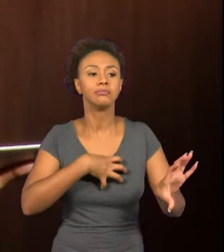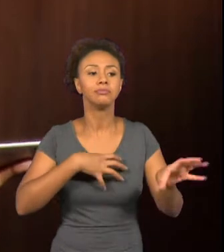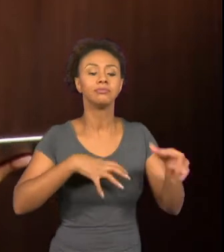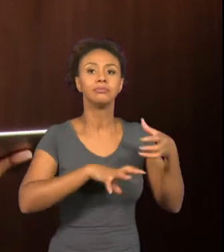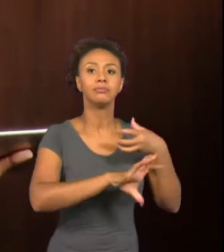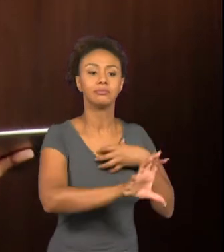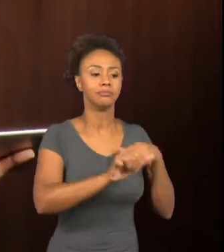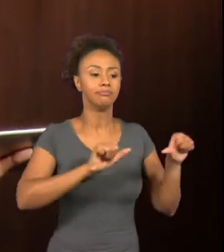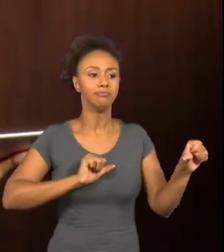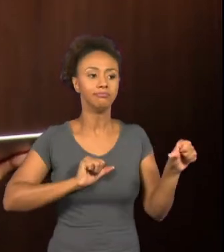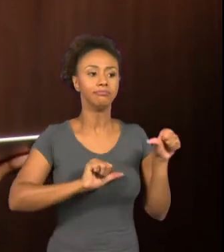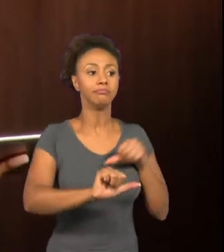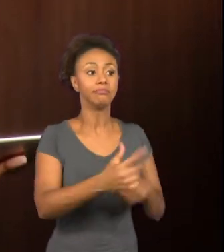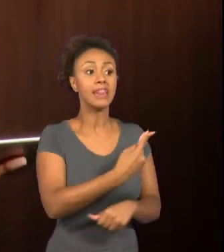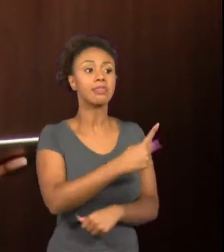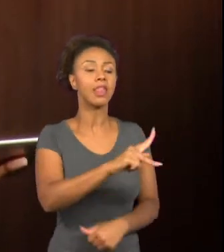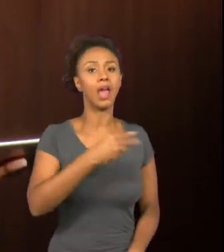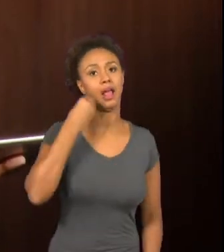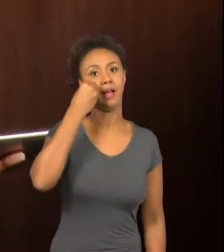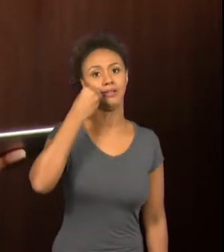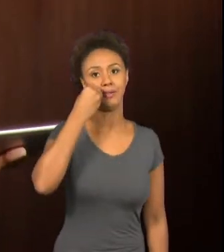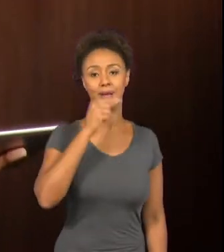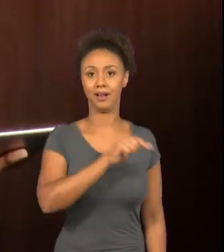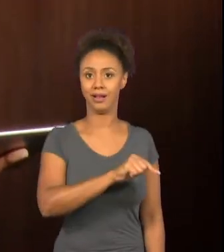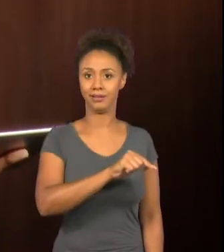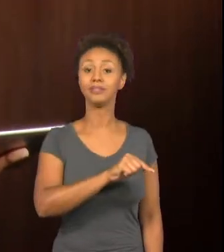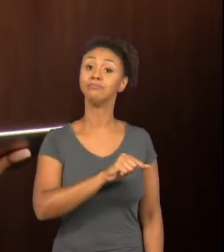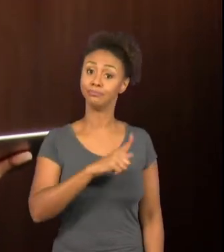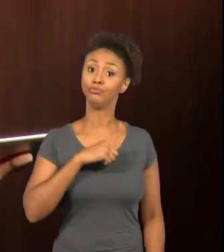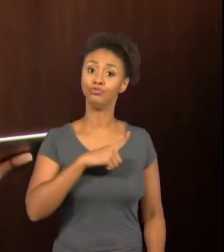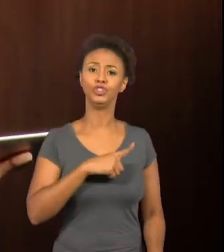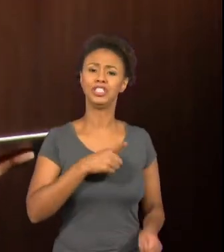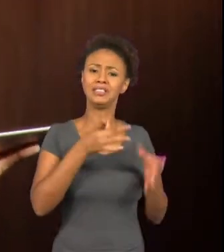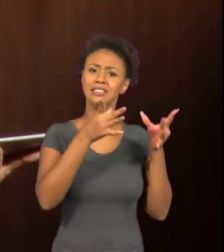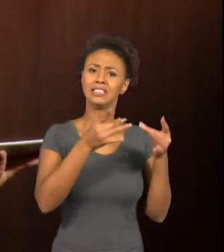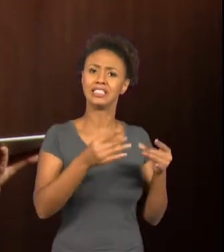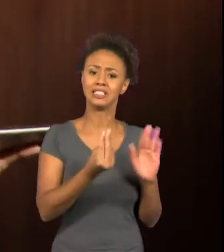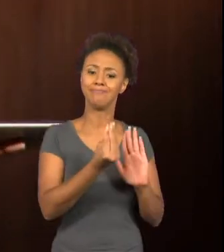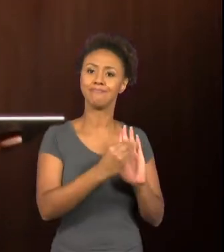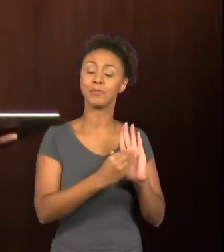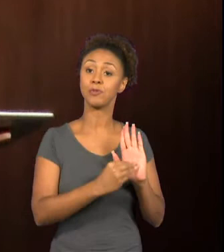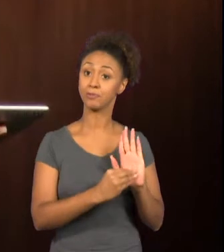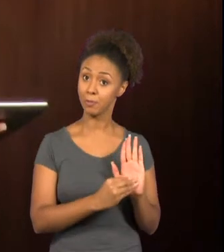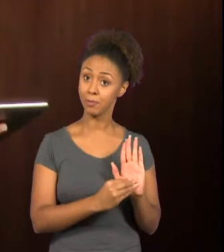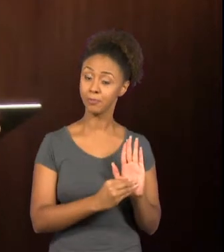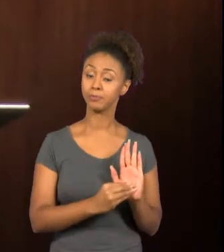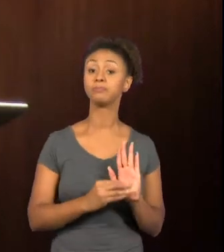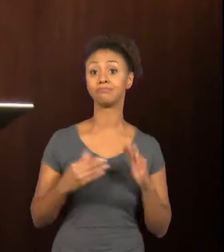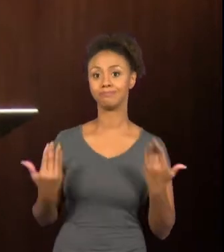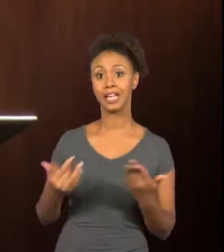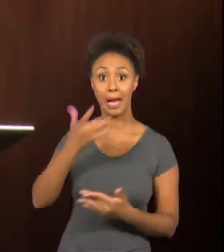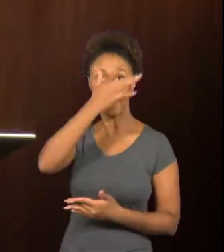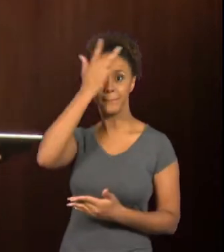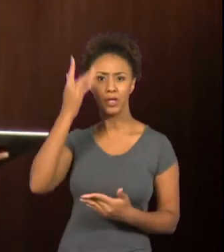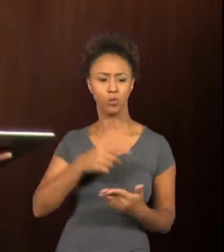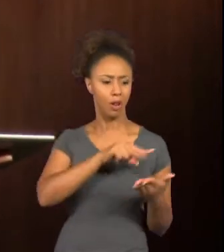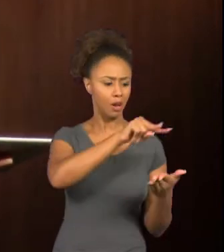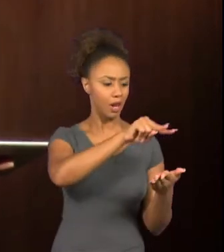AS EXPERIÊNCIAS ALI, DE MODO QUE, CLARO QUE DESSA, MANEIRA O LEITOR TEM UMA PROXIMIDADE MUITO